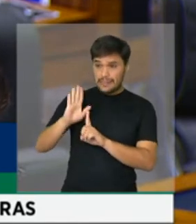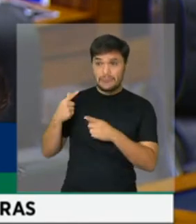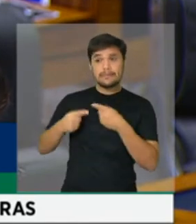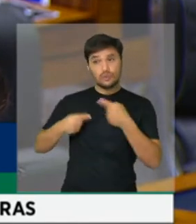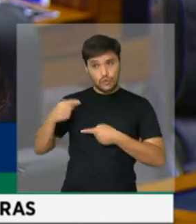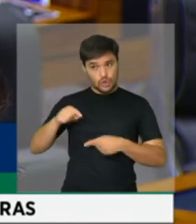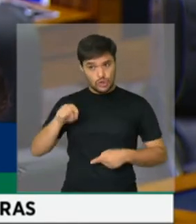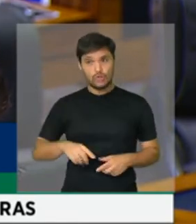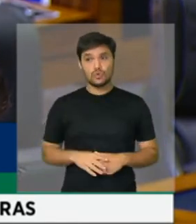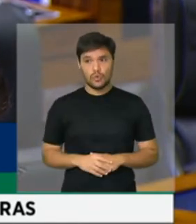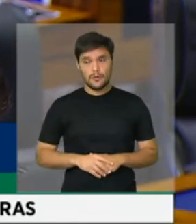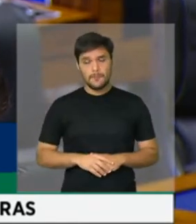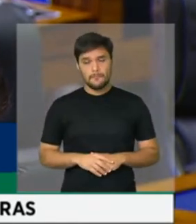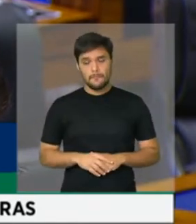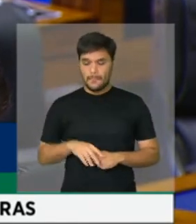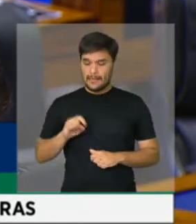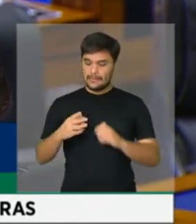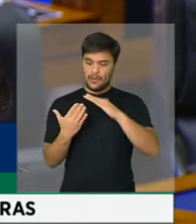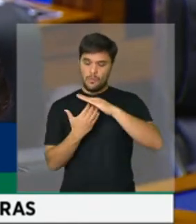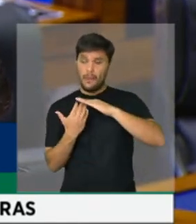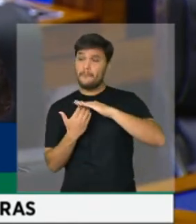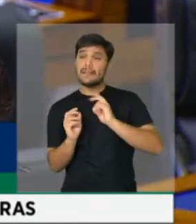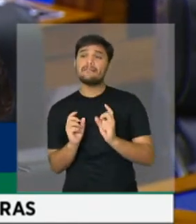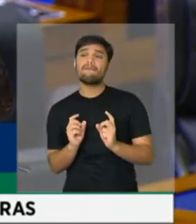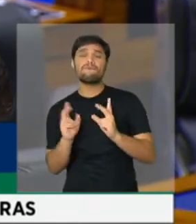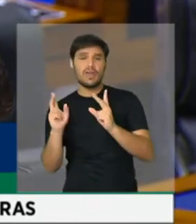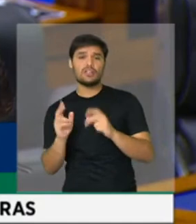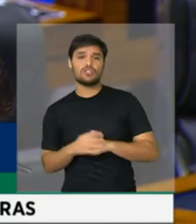TÃO EFICIENTE, PRIVATIZADAS AS EMPRESAS, NÓS NÃO